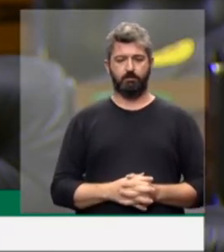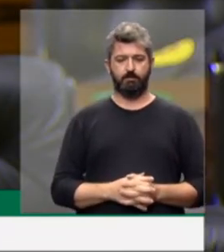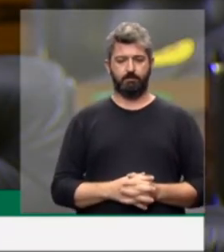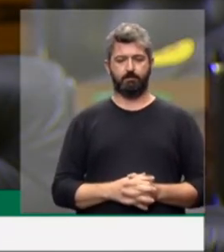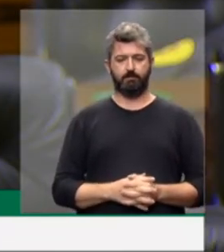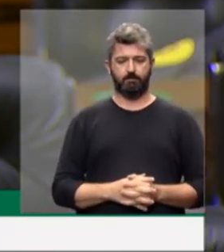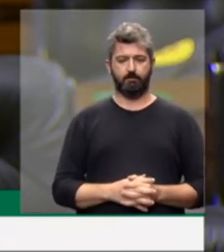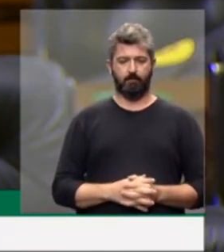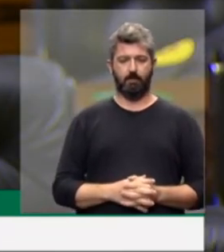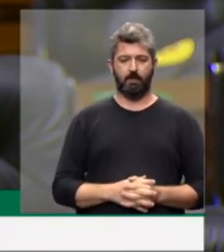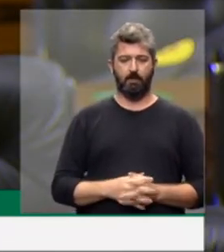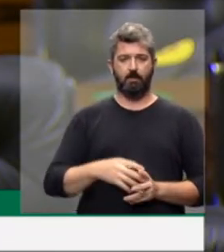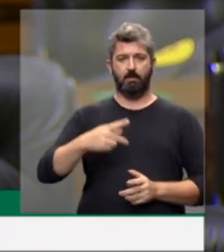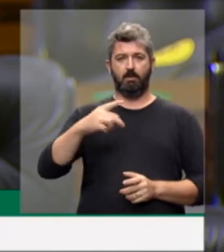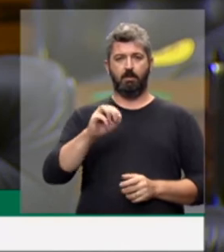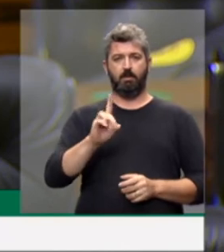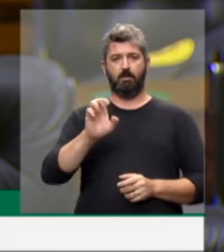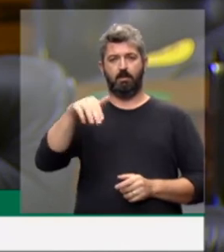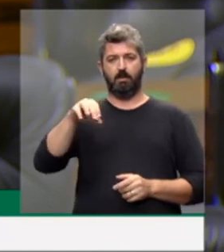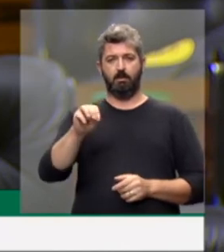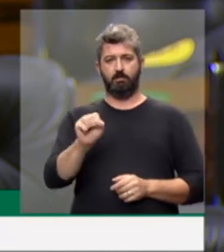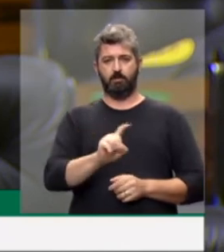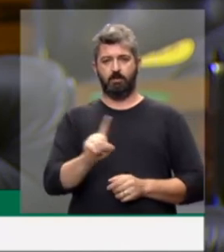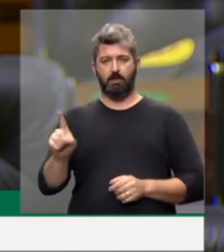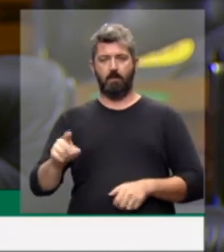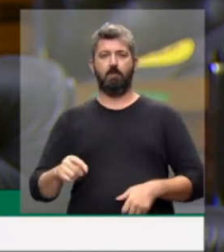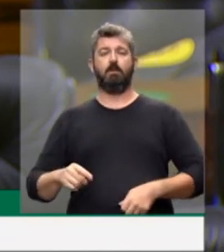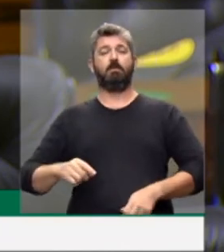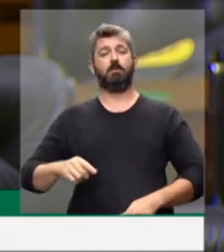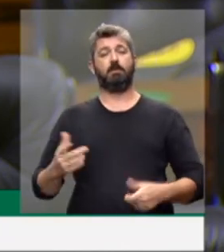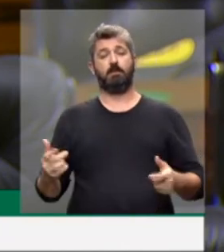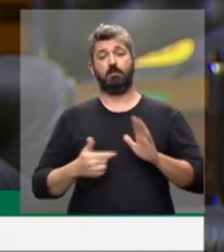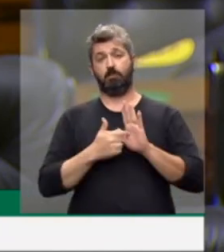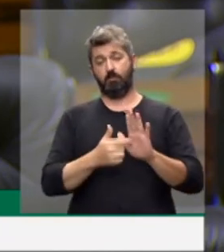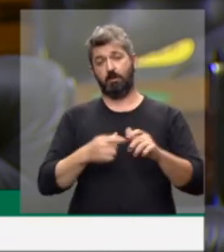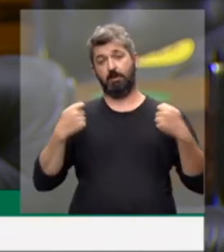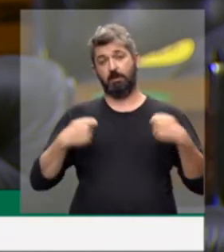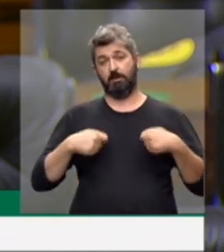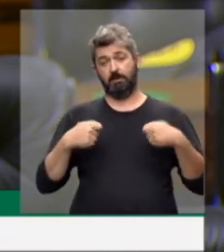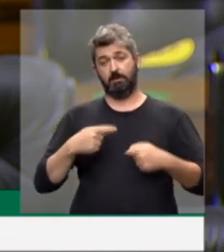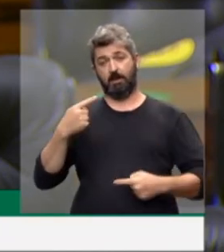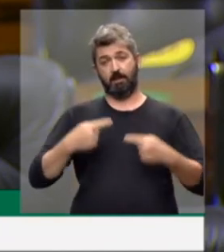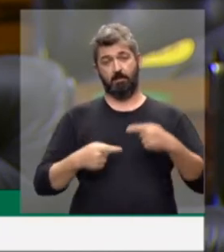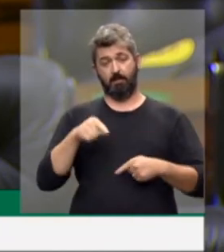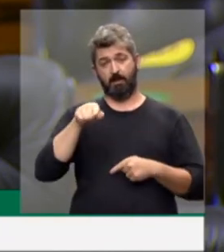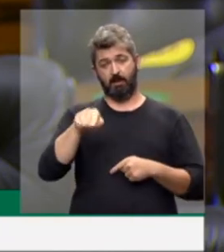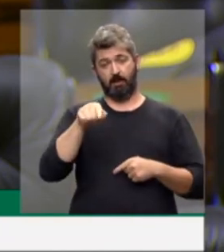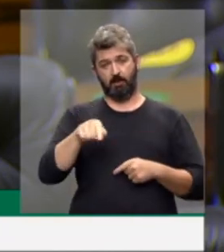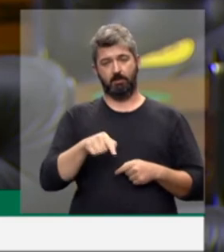PELA RETIRADA DE PAUTA, A ORIENTAÇÃO É SIM. [PRESIDENTE]: REDE SIM, E PODEMOS. [DEPUTADO]: PODEMOS NÃO A RETIRADA DE PAUTA, E